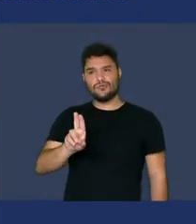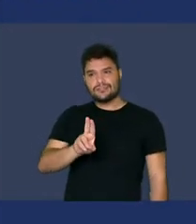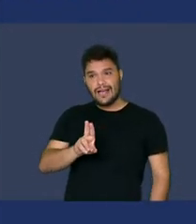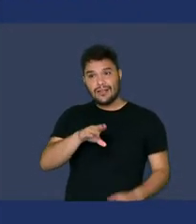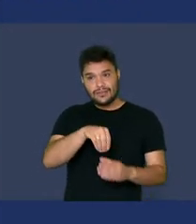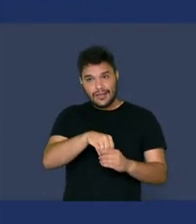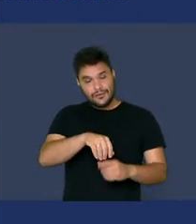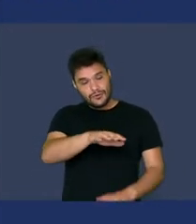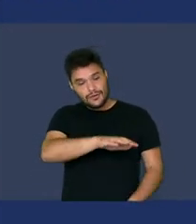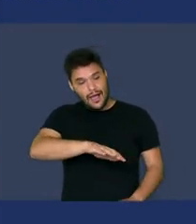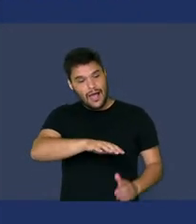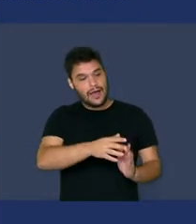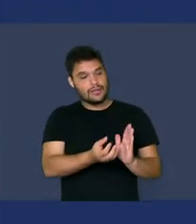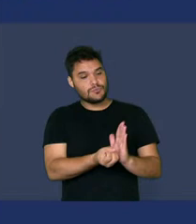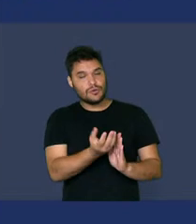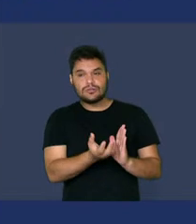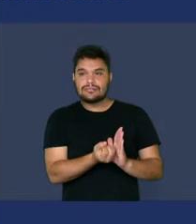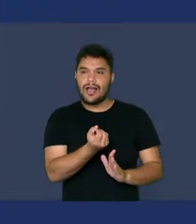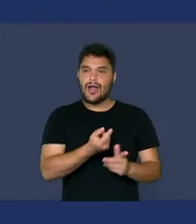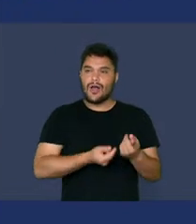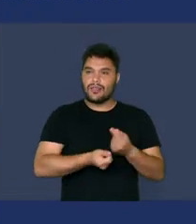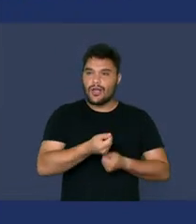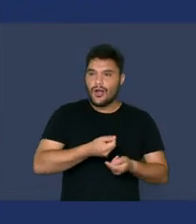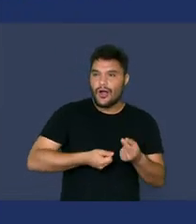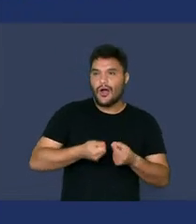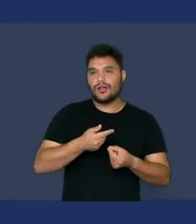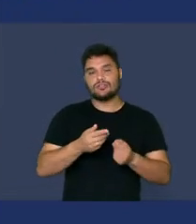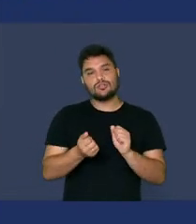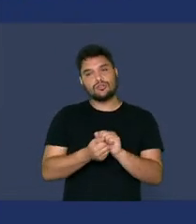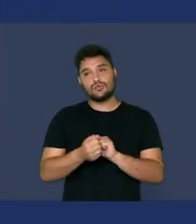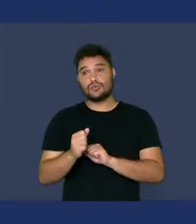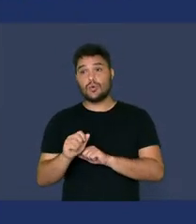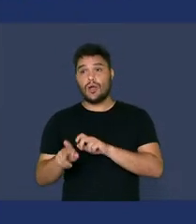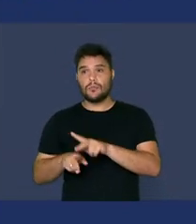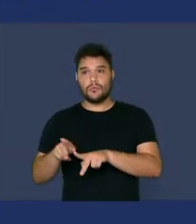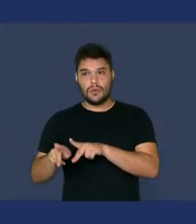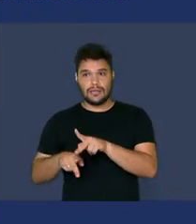MAIS BEM APLICADO NO SETOR PRODUTIVO DOS NEGÓCIOS, COM A POPULAÇÃO DO QUE NO PODER